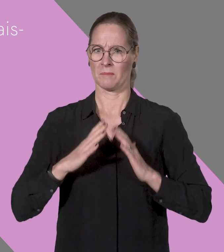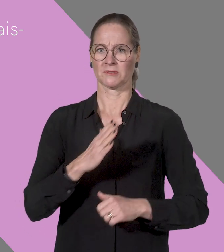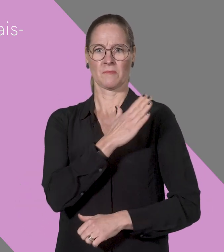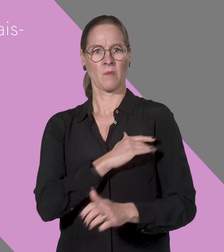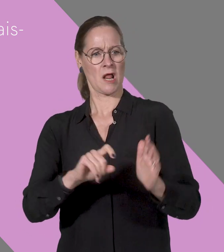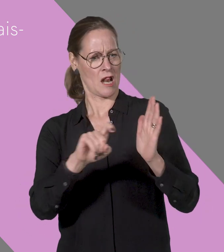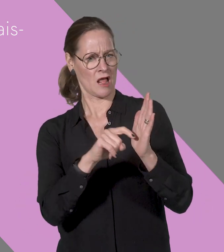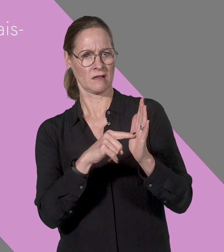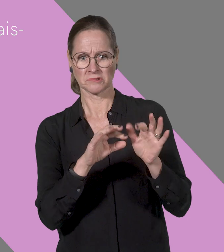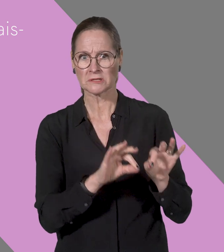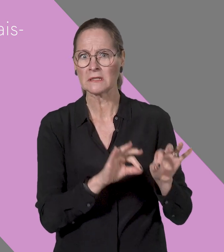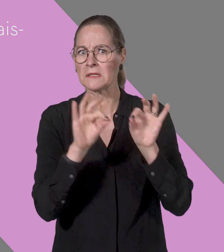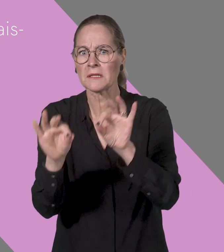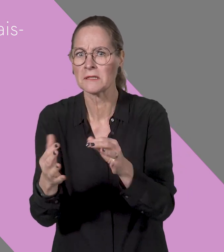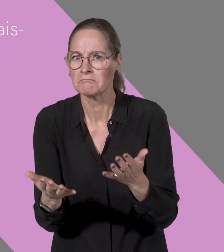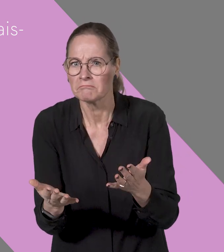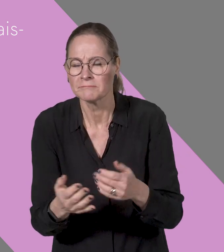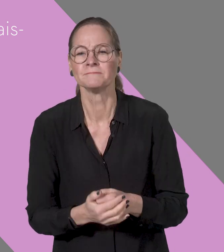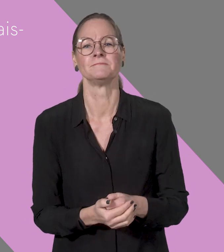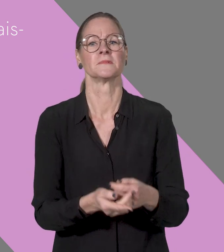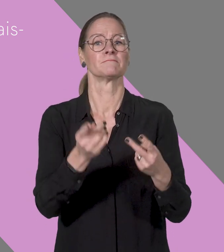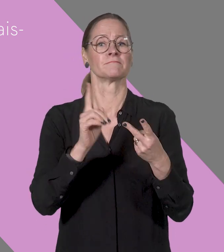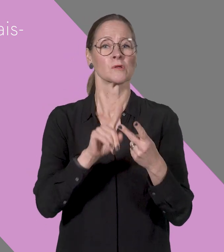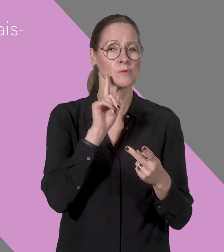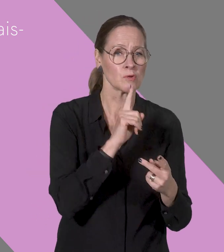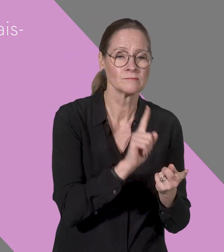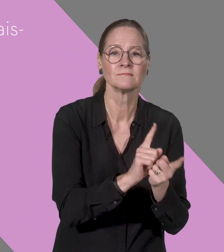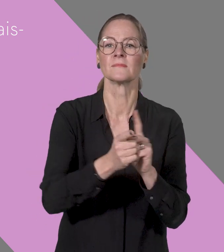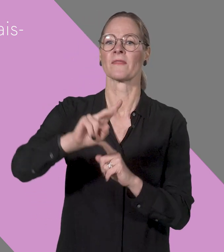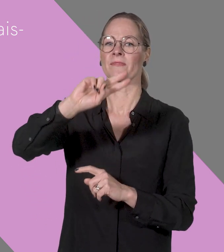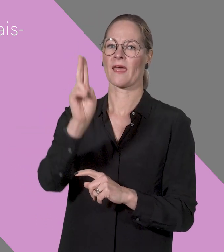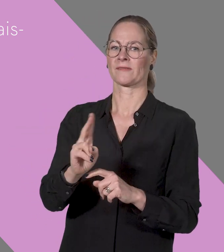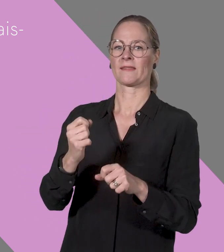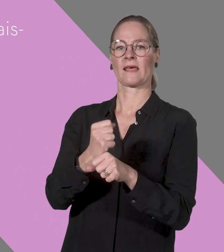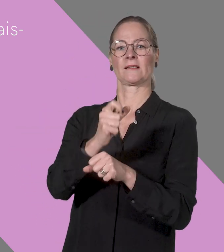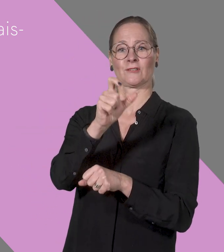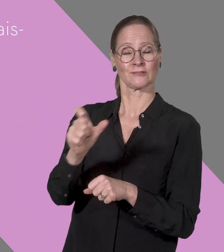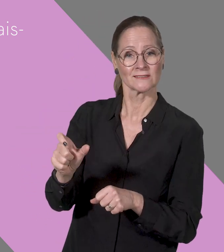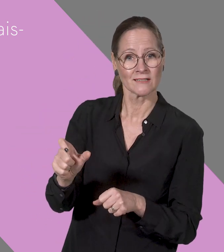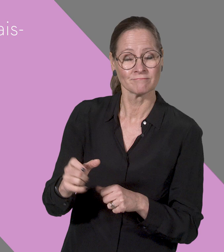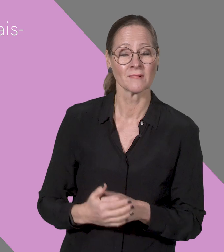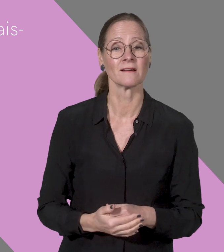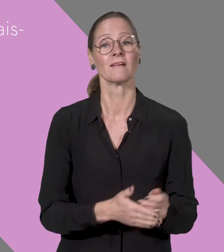muassa vammaispalvelulain siirtämisestä, kuuroista taiteen tekijöistä -